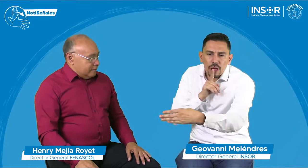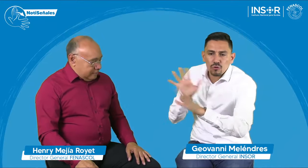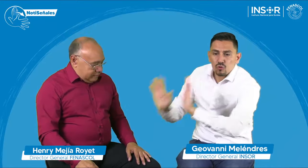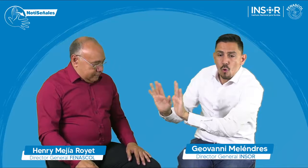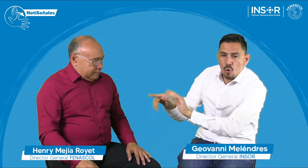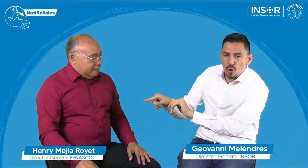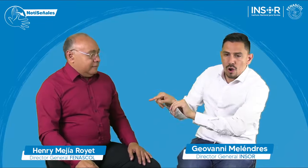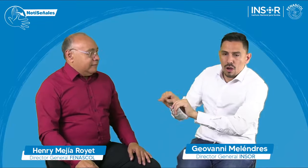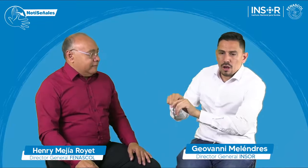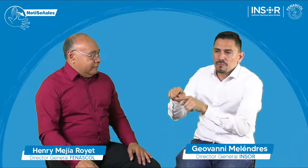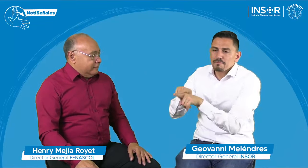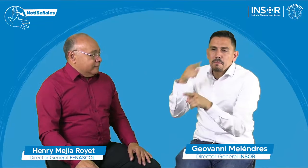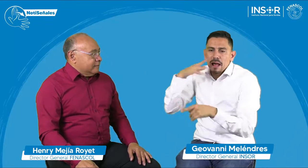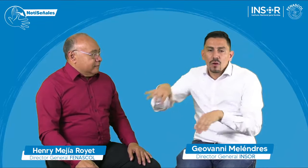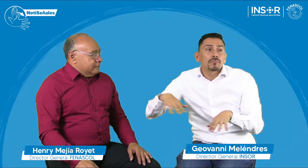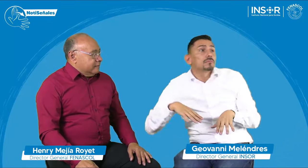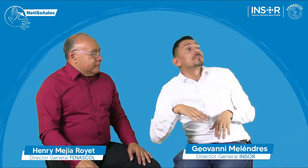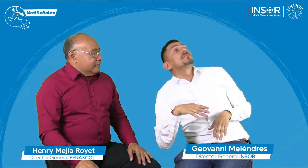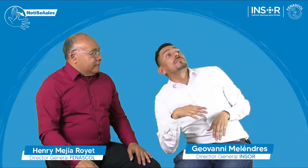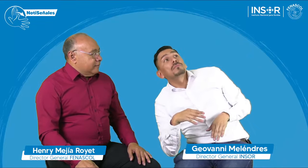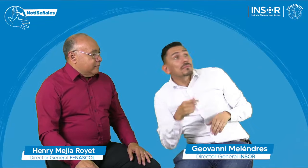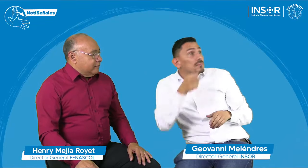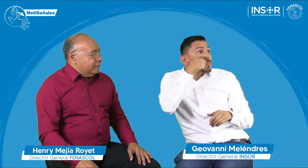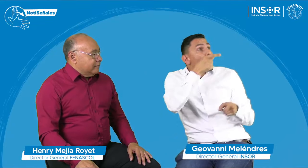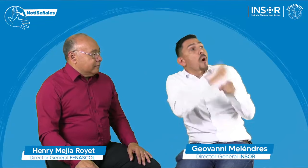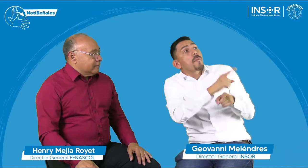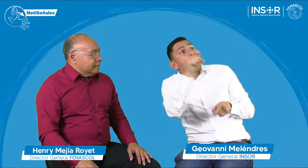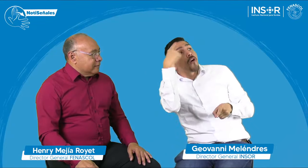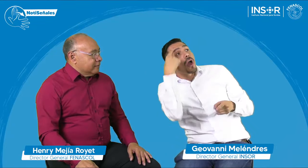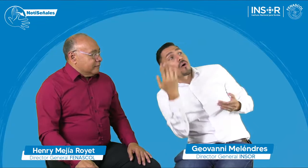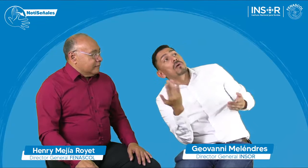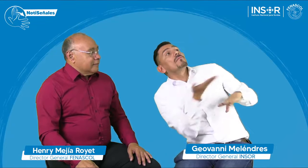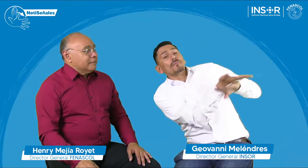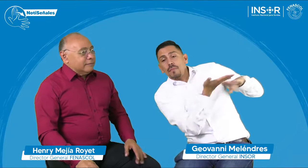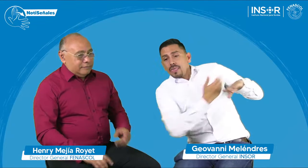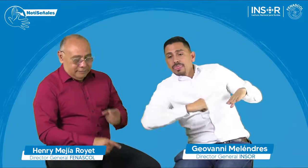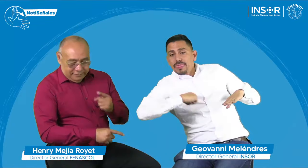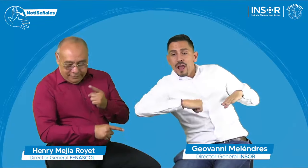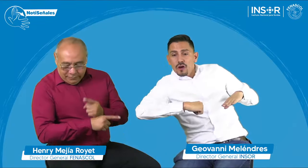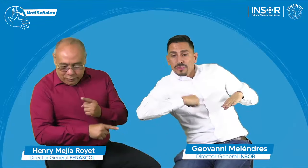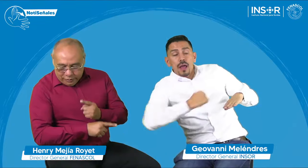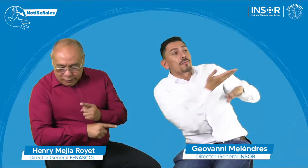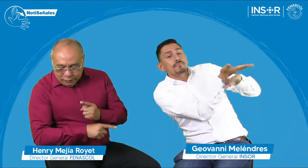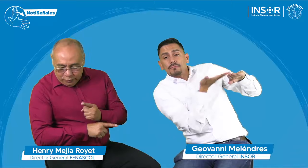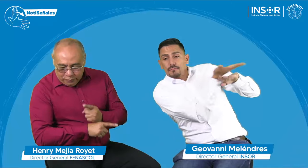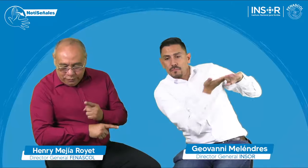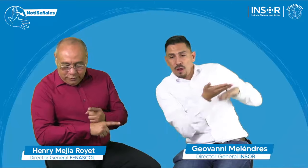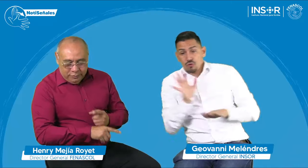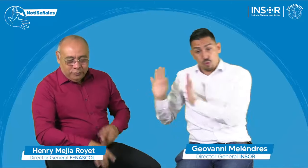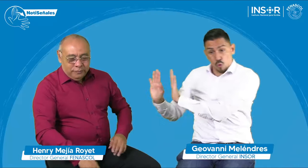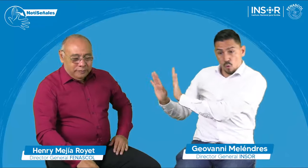personas es el representante de la comunidad sorda.